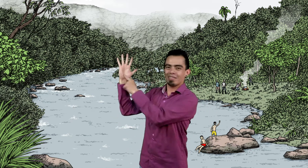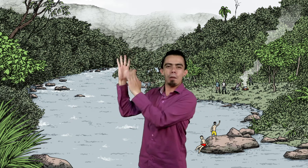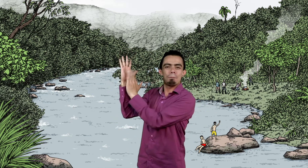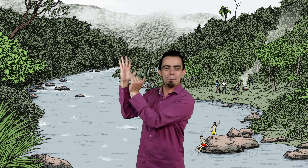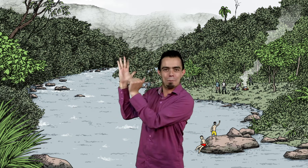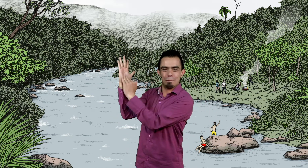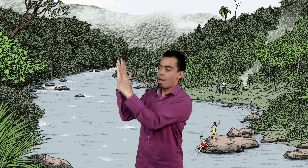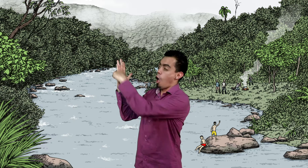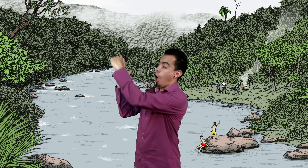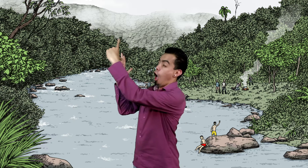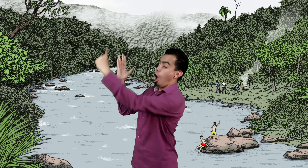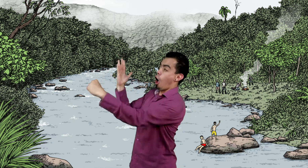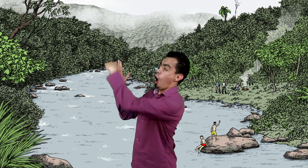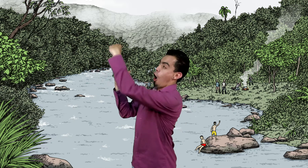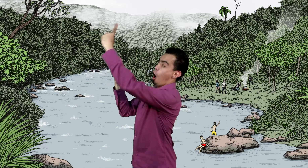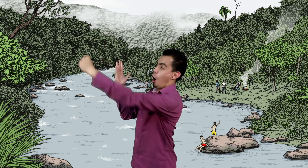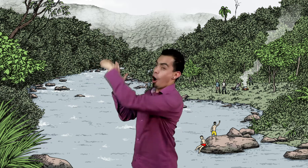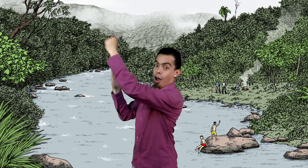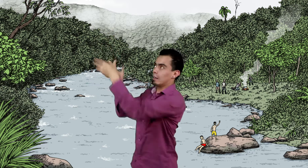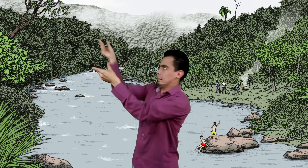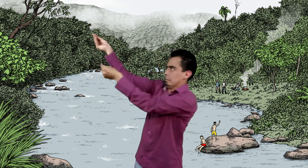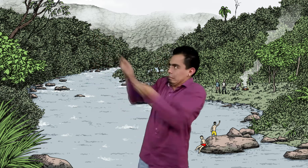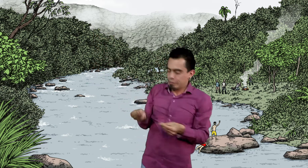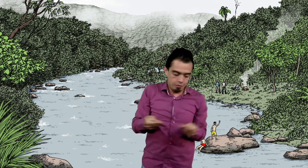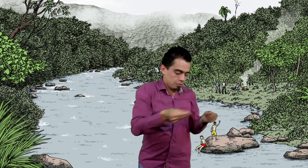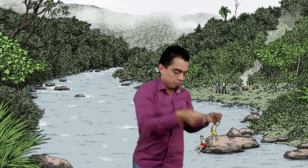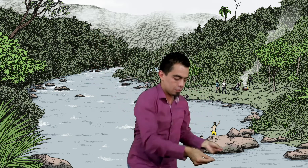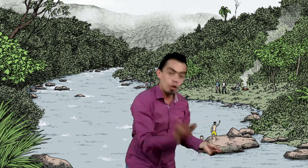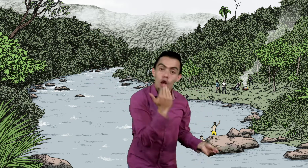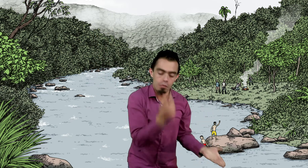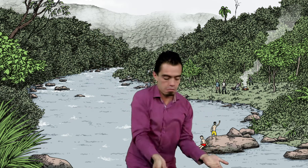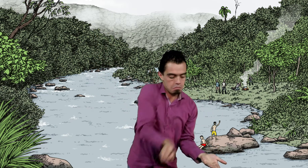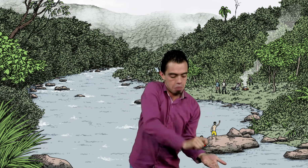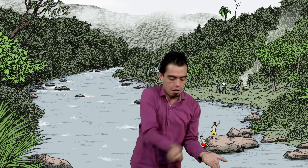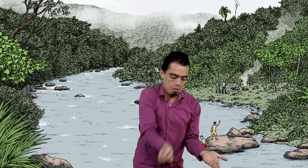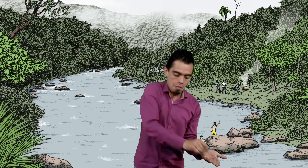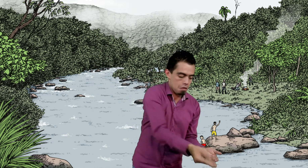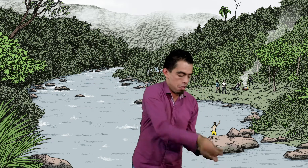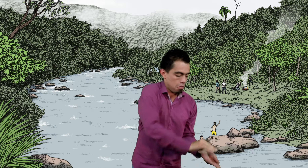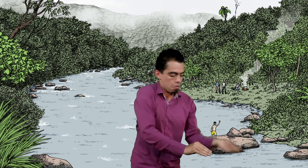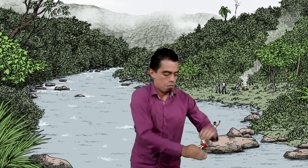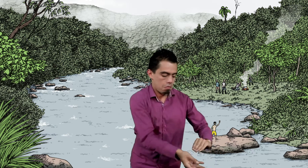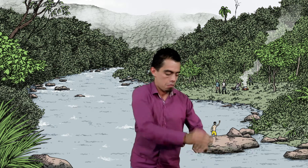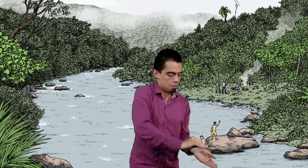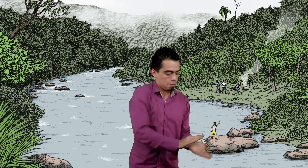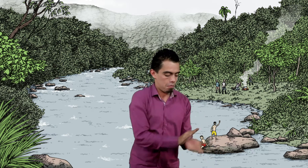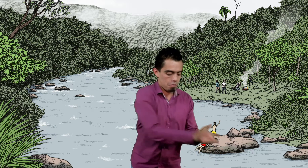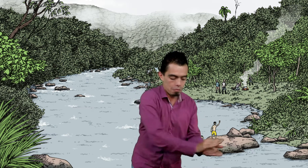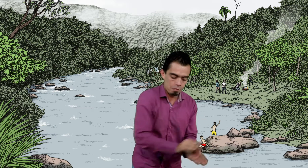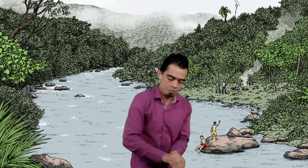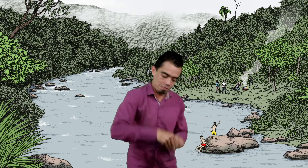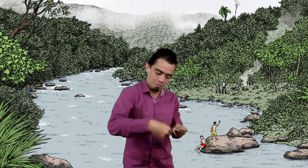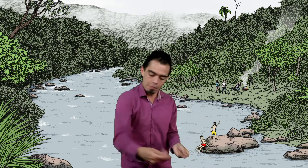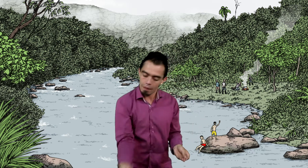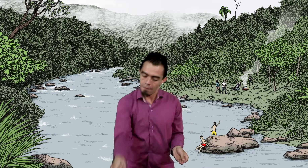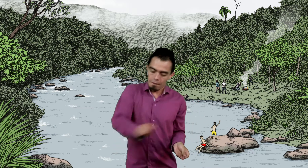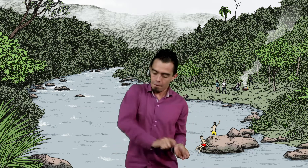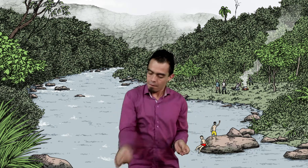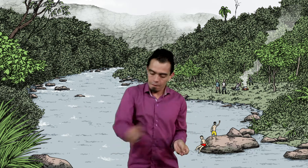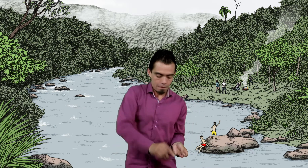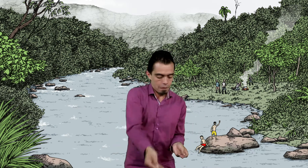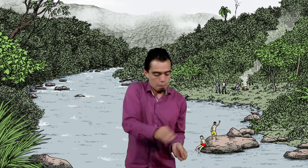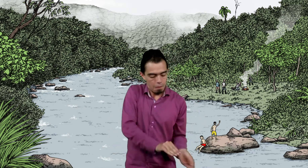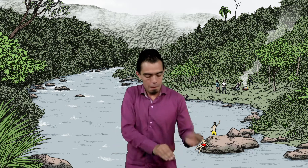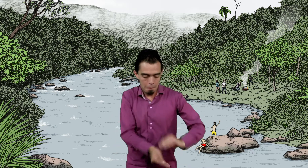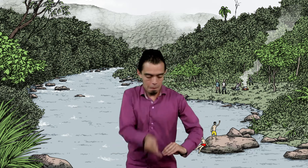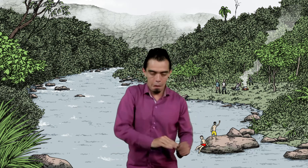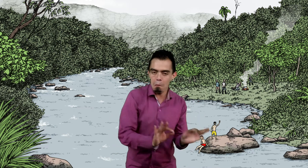tomaba hojas de plátano, en las que servía los alimentos.